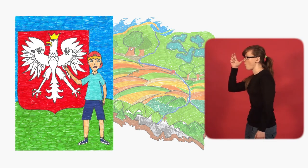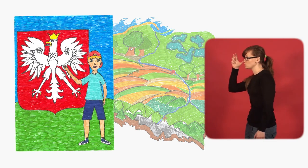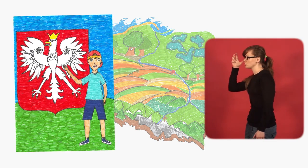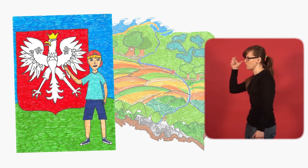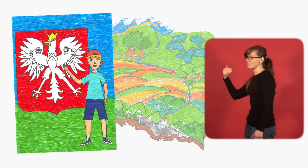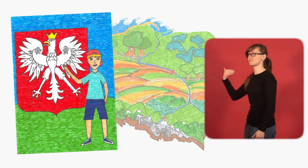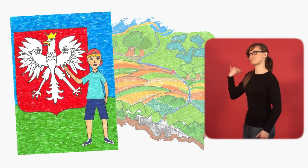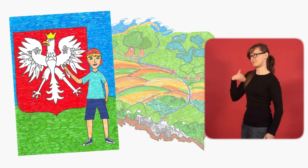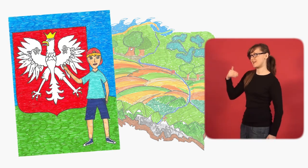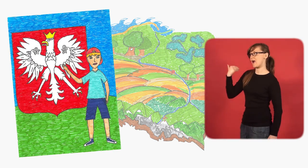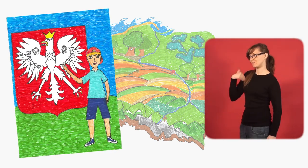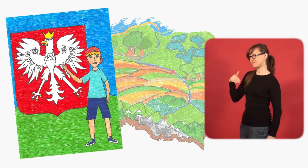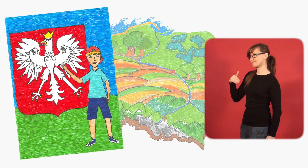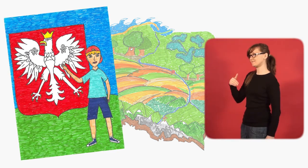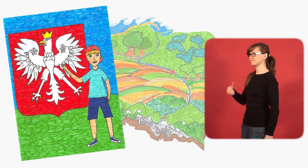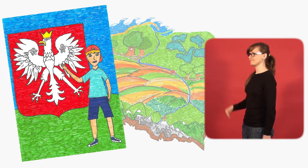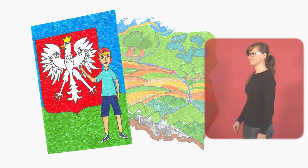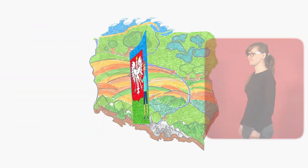Orzeł biały.